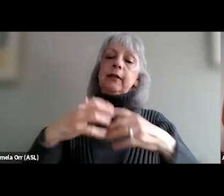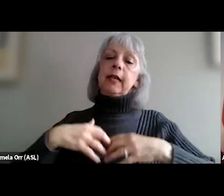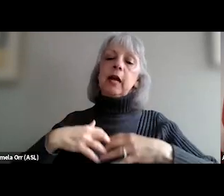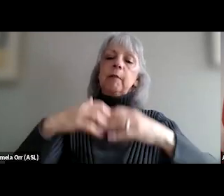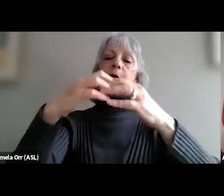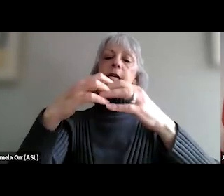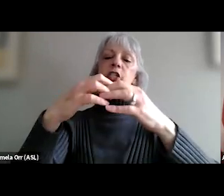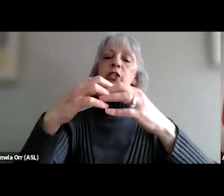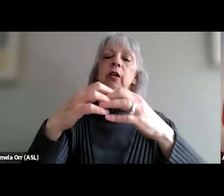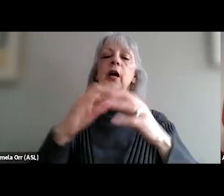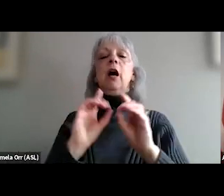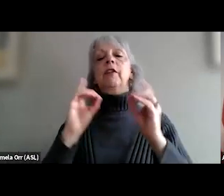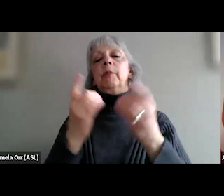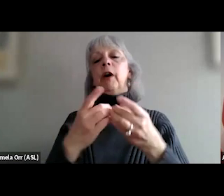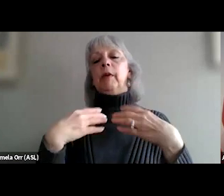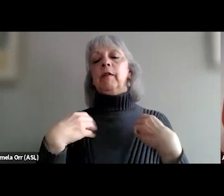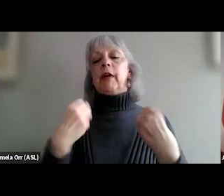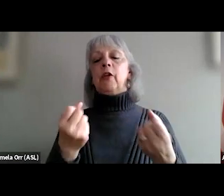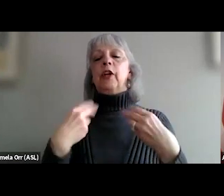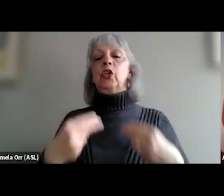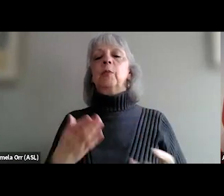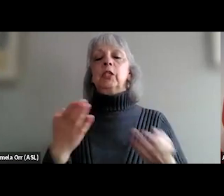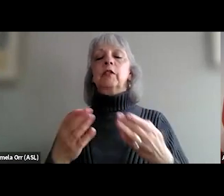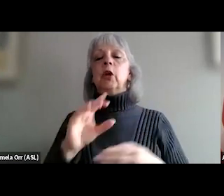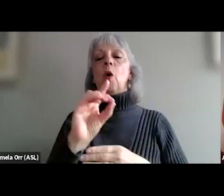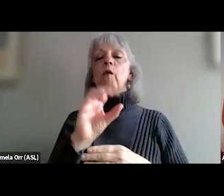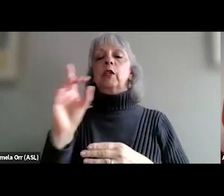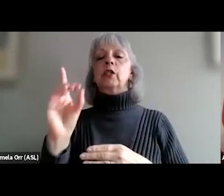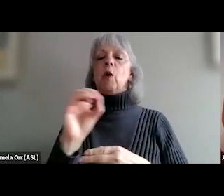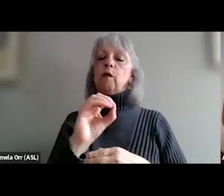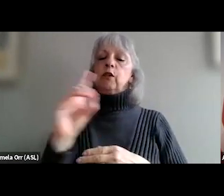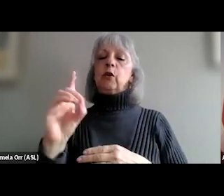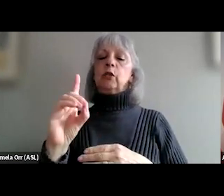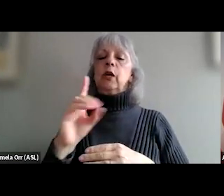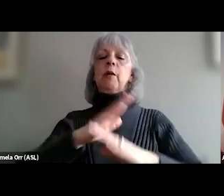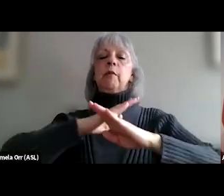de la estrategia de prevención de sobredosis del HHS, la cual aborda las muertes por sobredosis